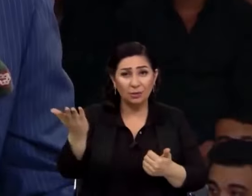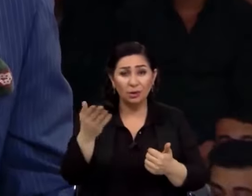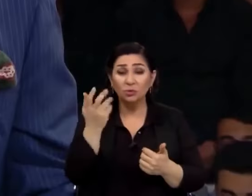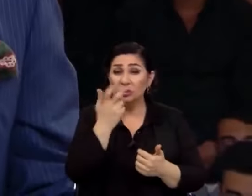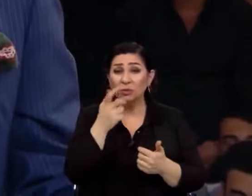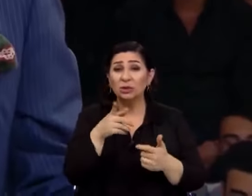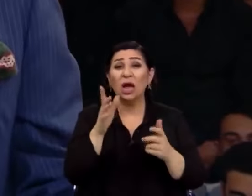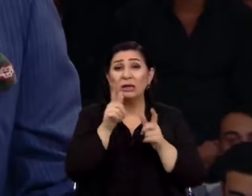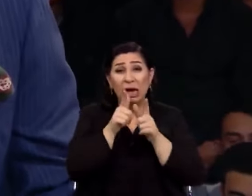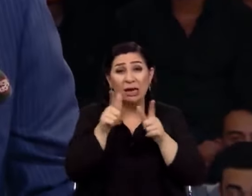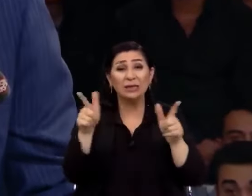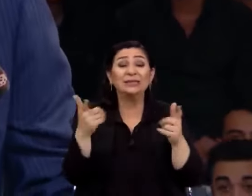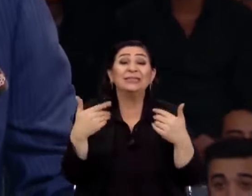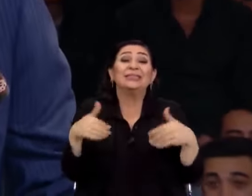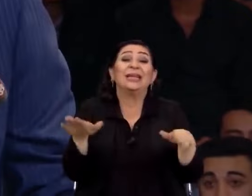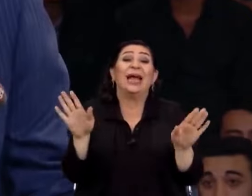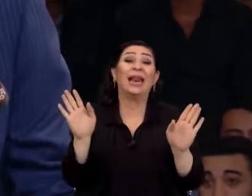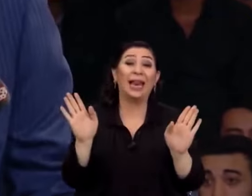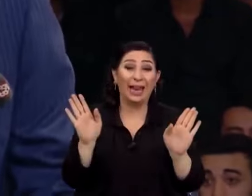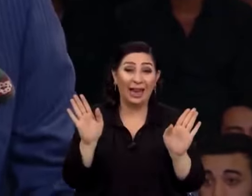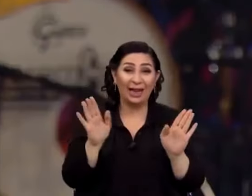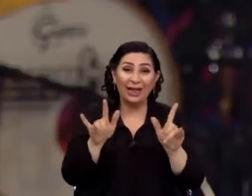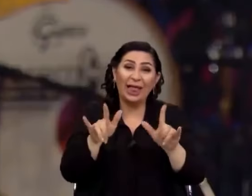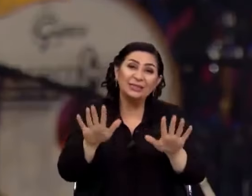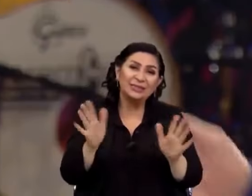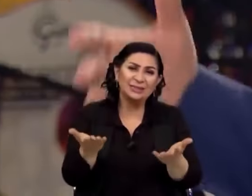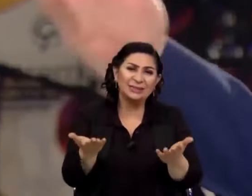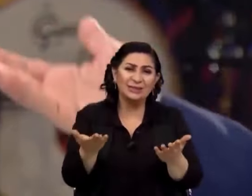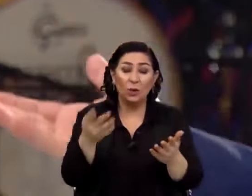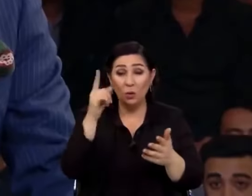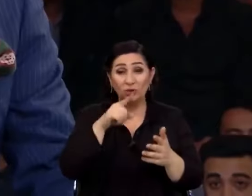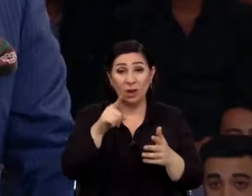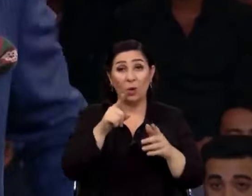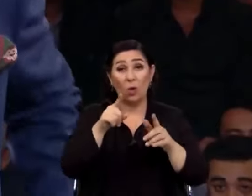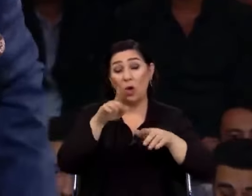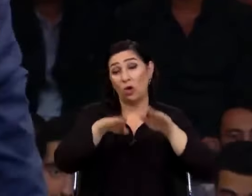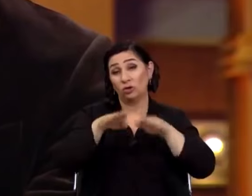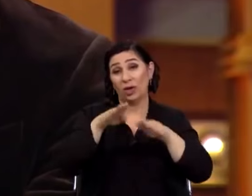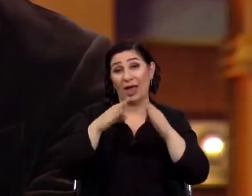değil diye böğür menin gereği yok Dolayısıyla öyle ölçülüyor ev evlerde